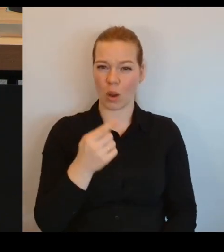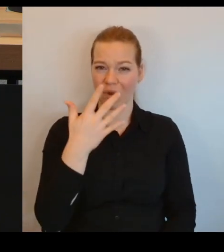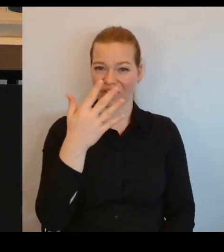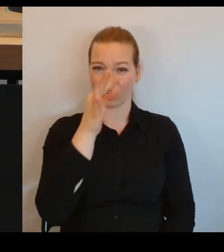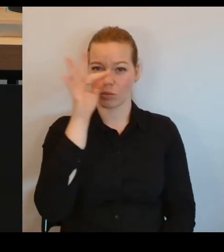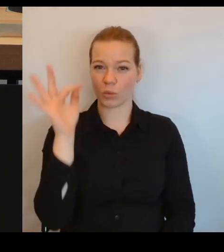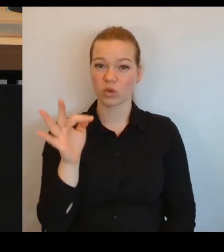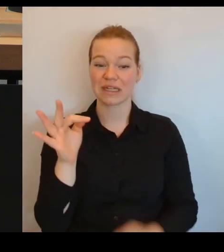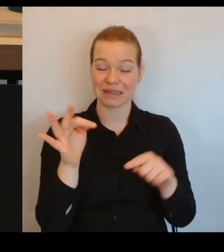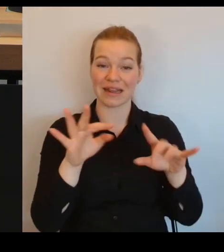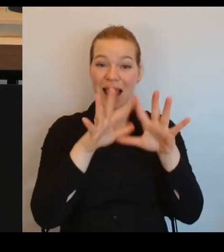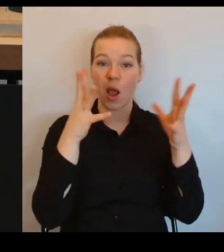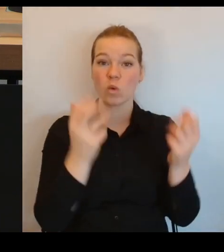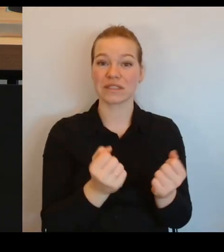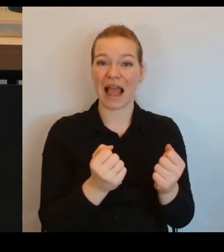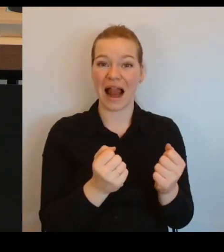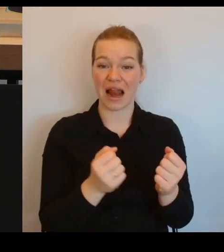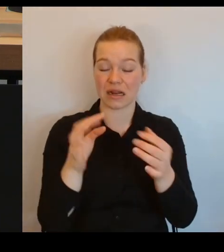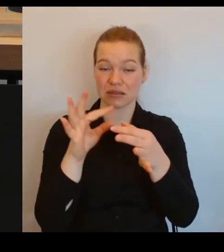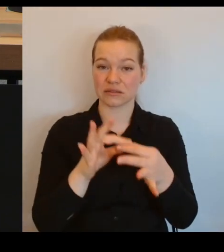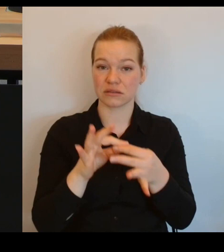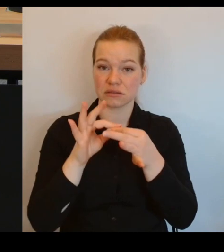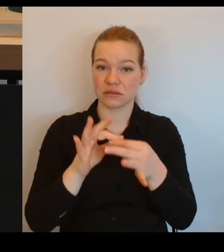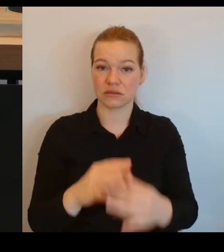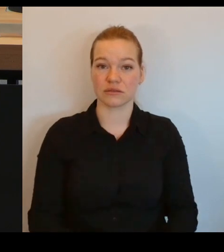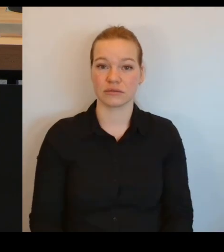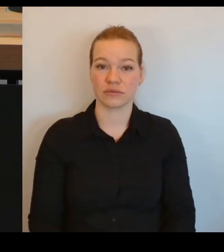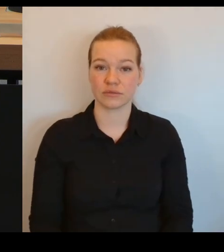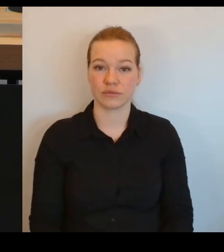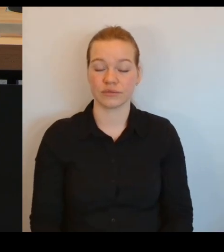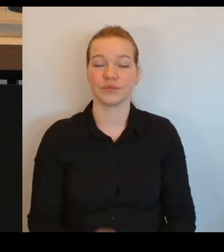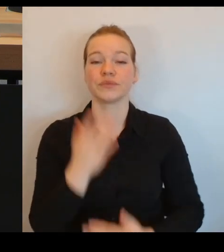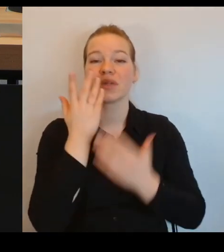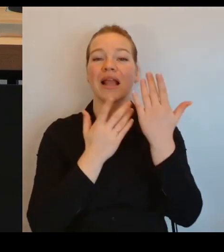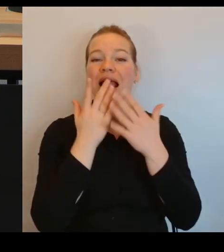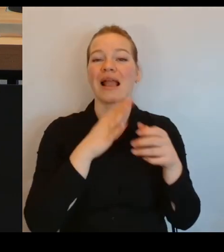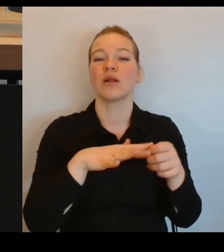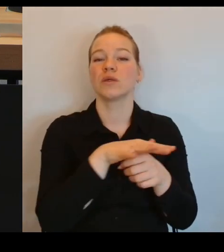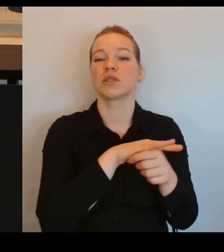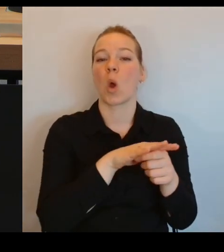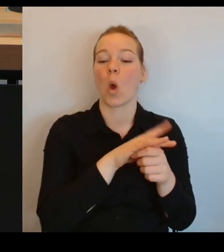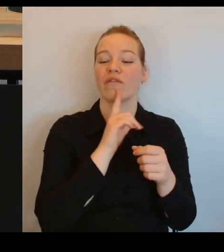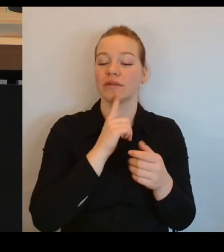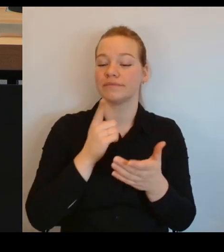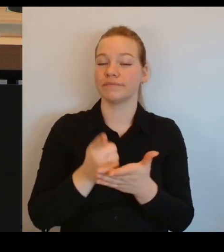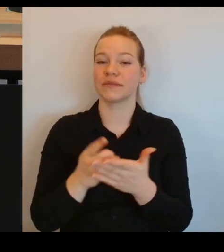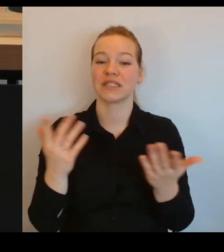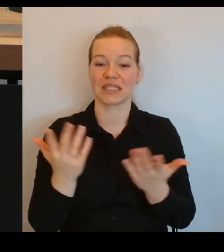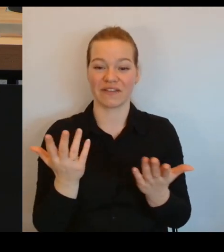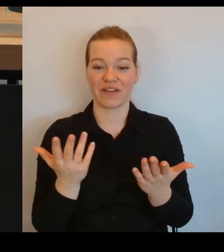dass verfassungsrechtlich maximal 1 % unbedenklich und geboten wären Denn alles darüber hinaus erschwert eine Kontrolle der